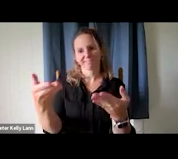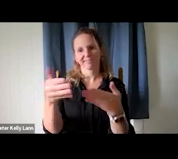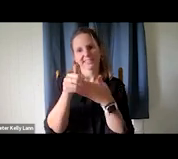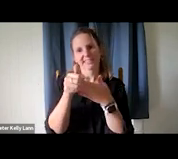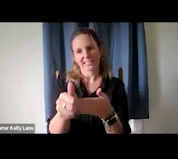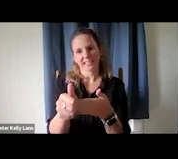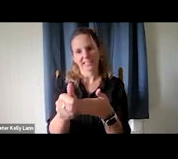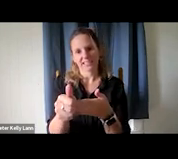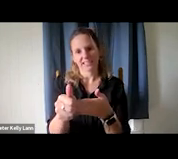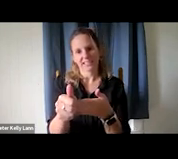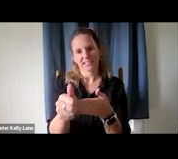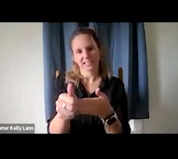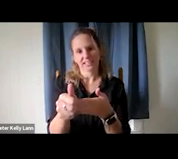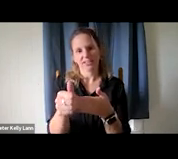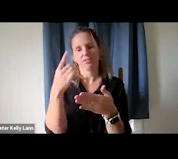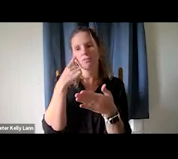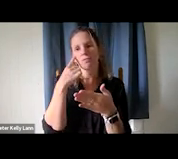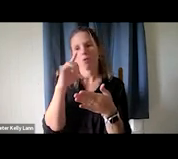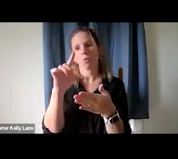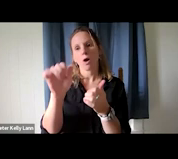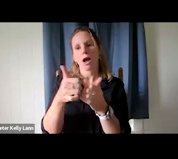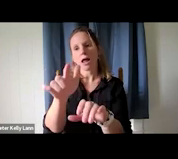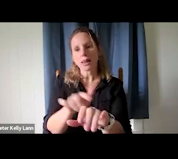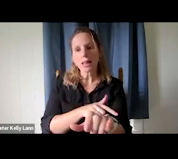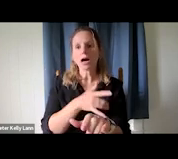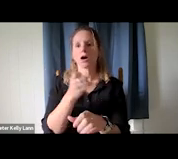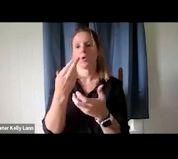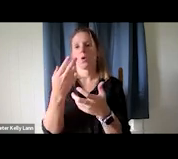sobre la duración o el número de periodos de abstinencia